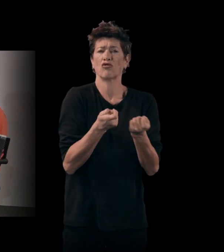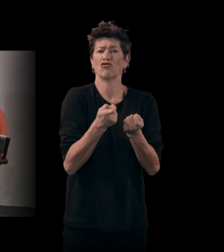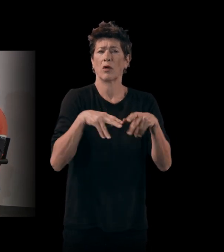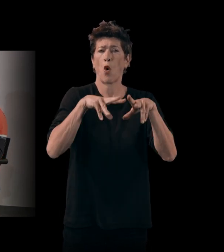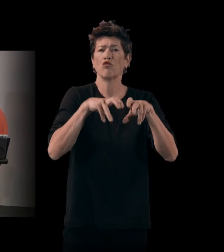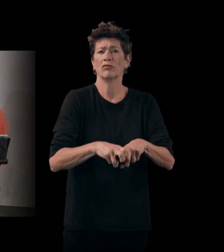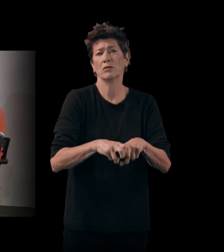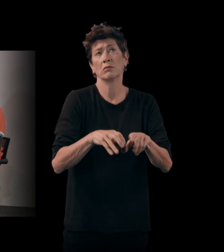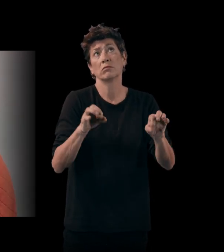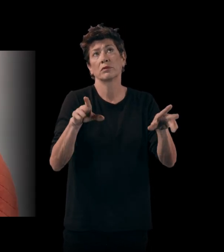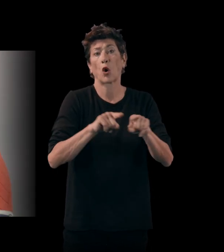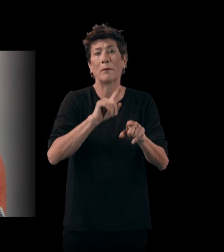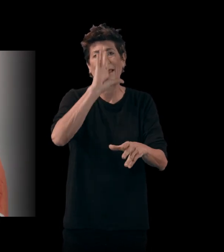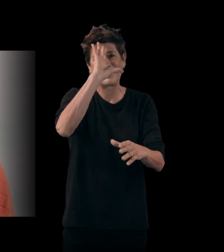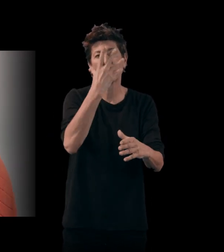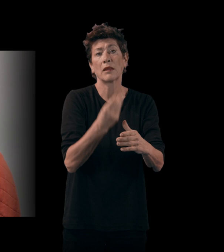C’est comme une sorte de thèse après avoir fait une thèse.